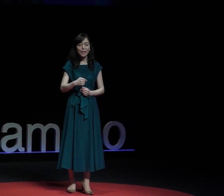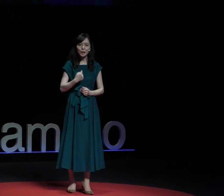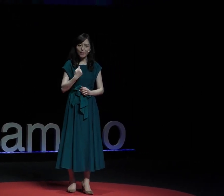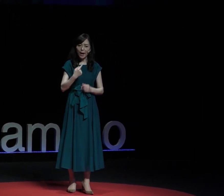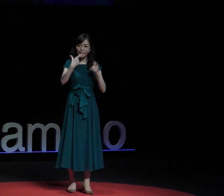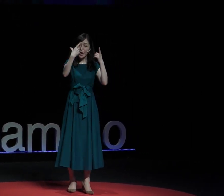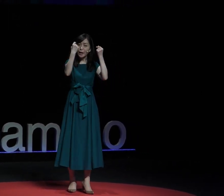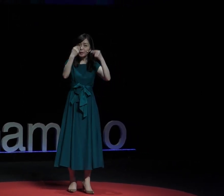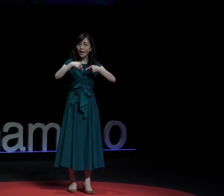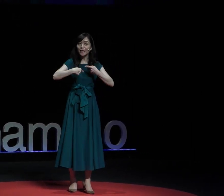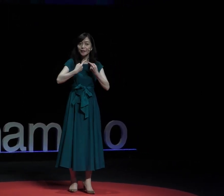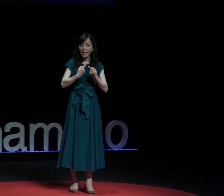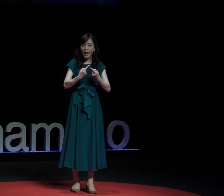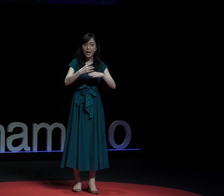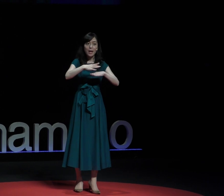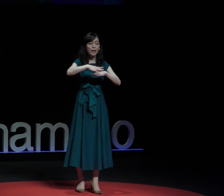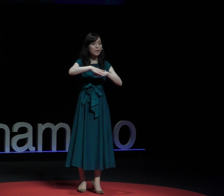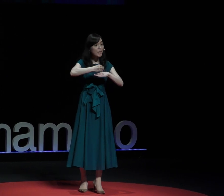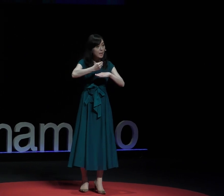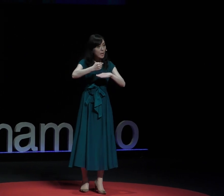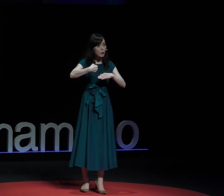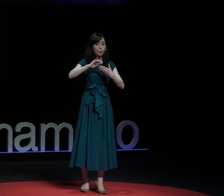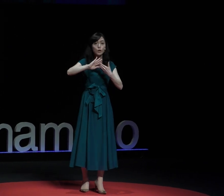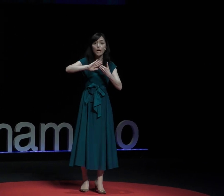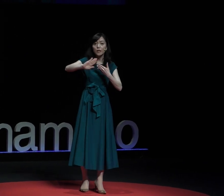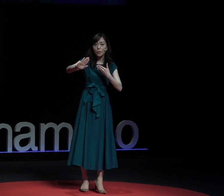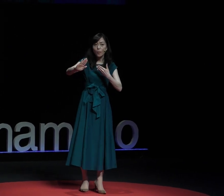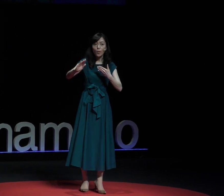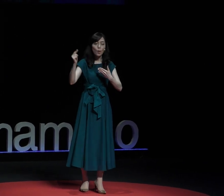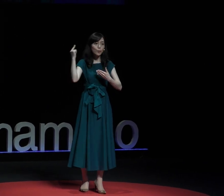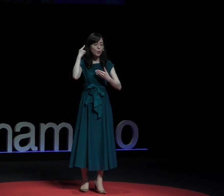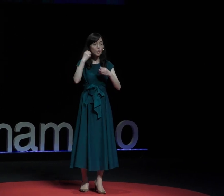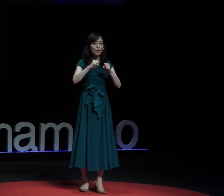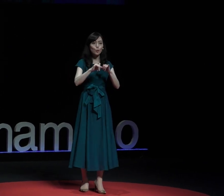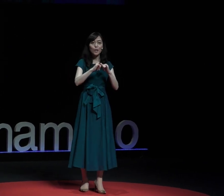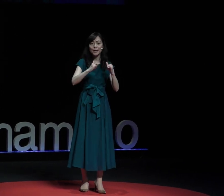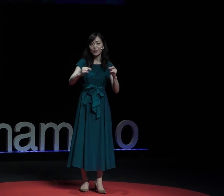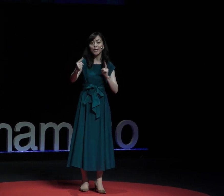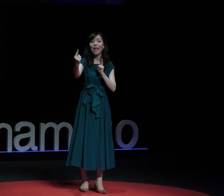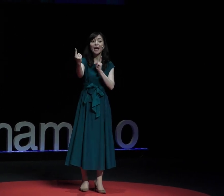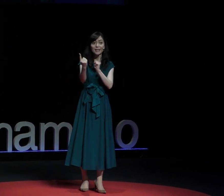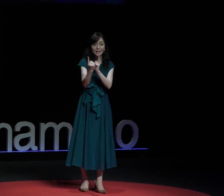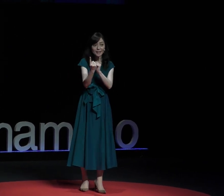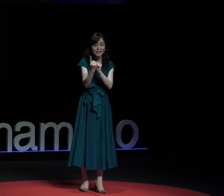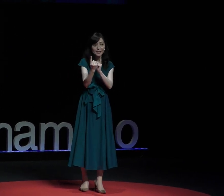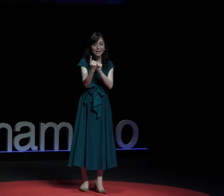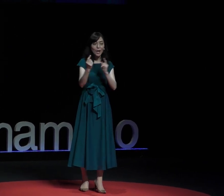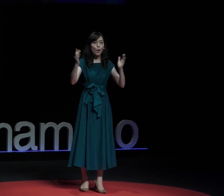cuando ingresé a la universidad, por primera vez conocí otras personas con discapacidad auditiva.